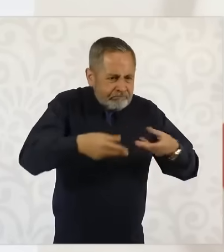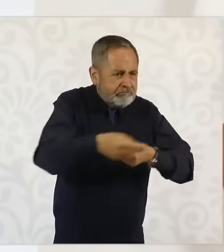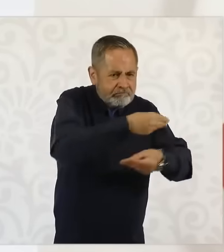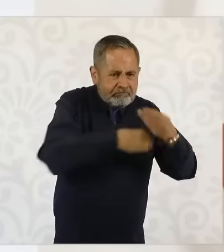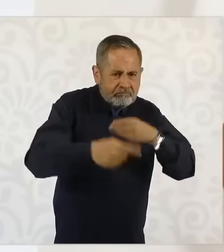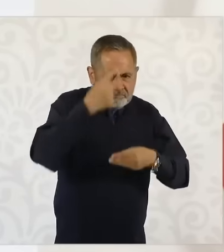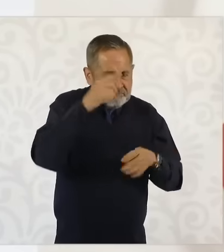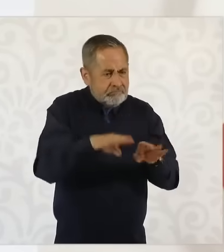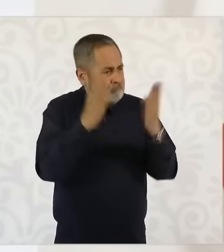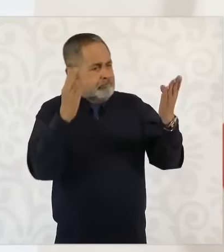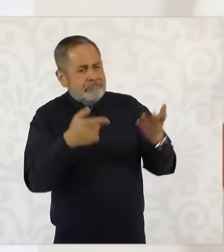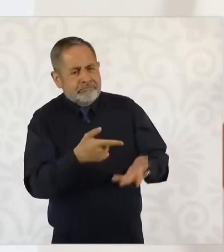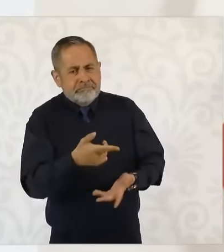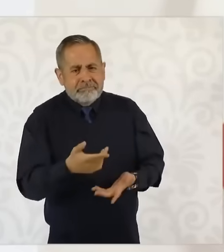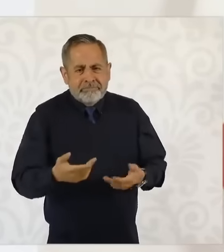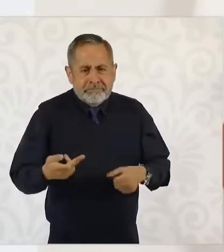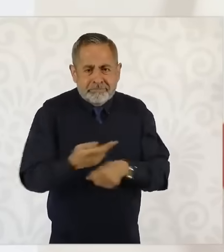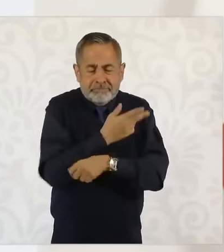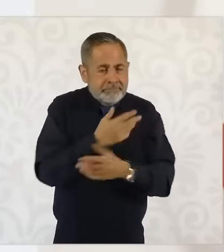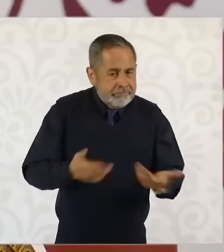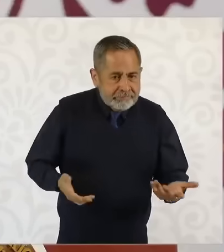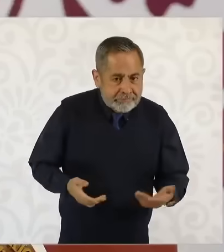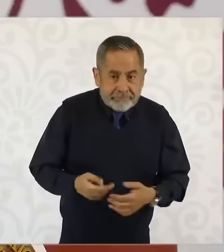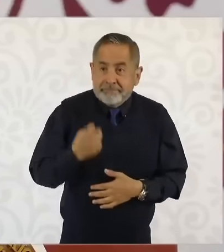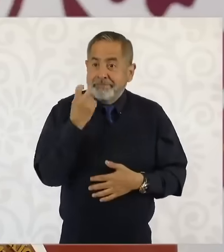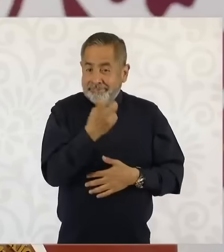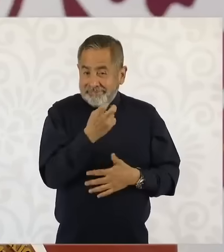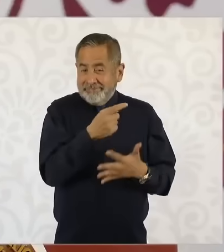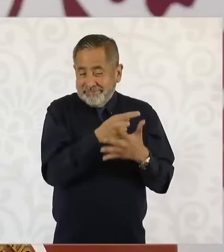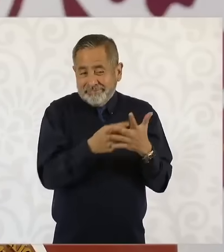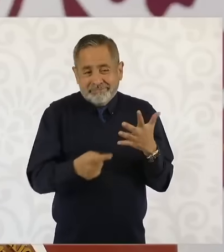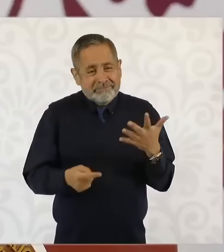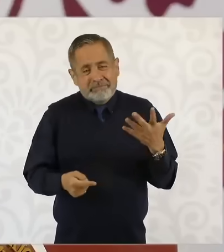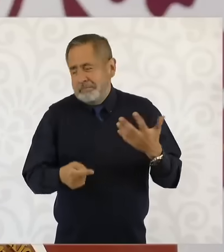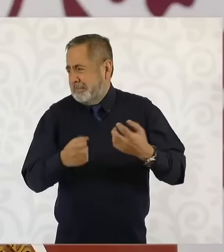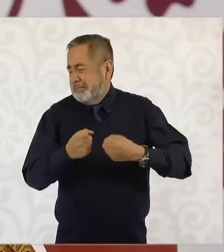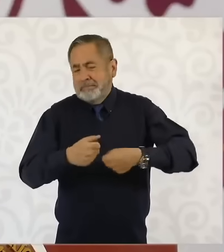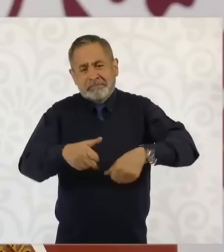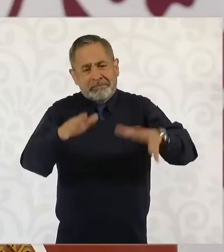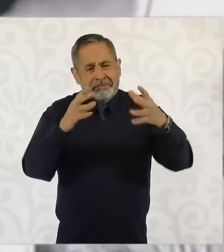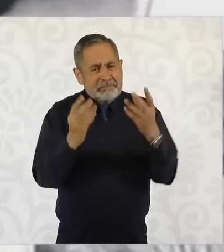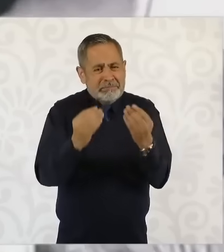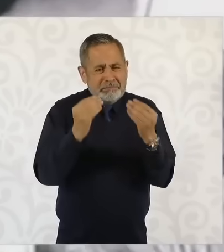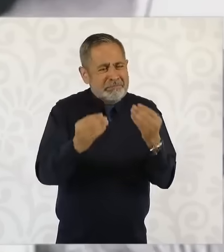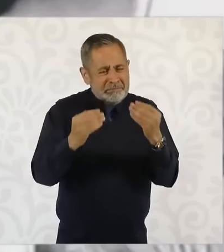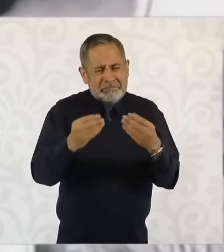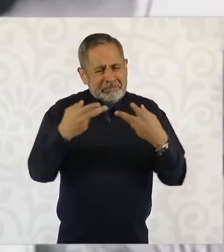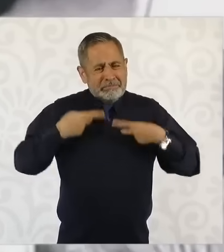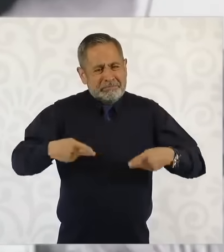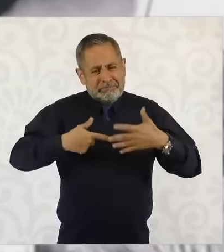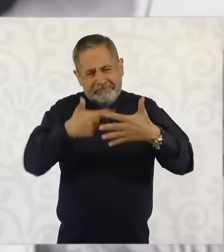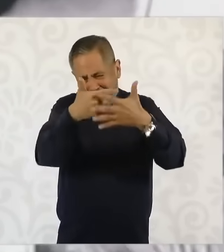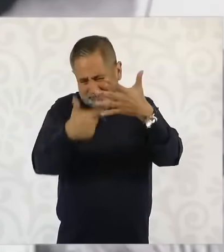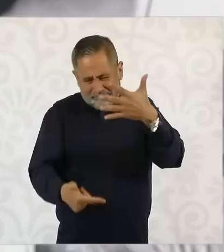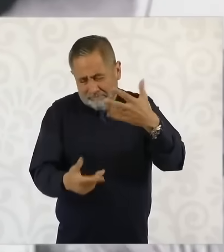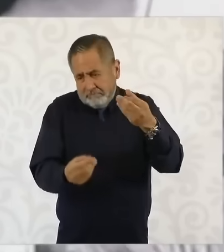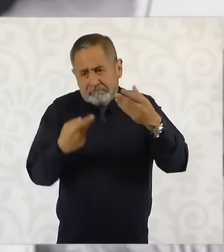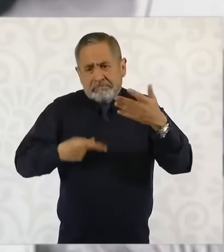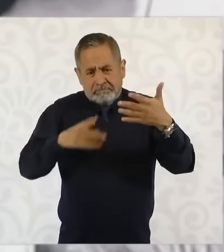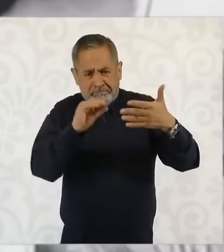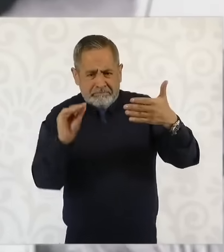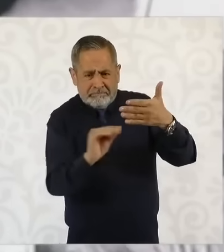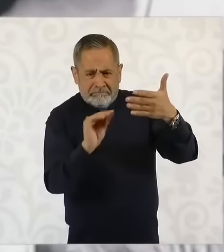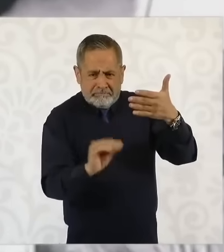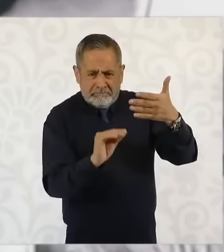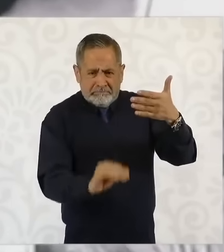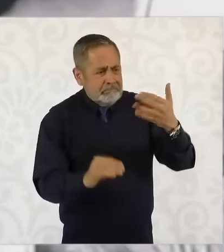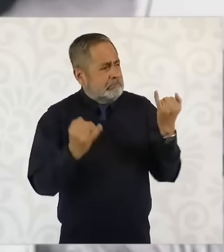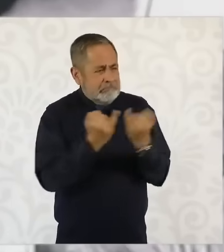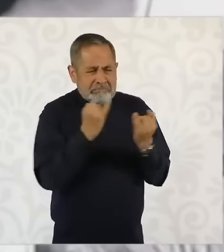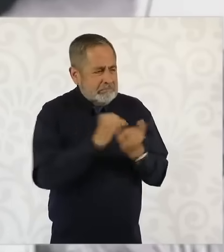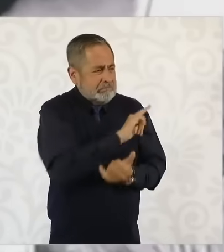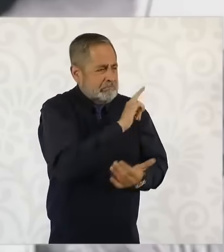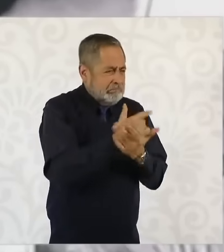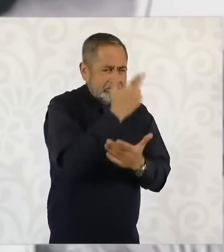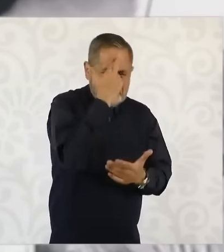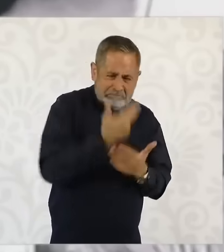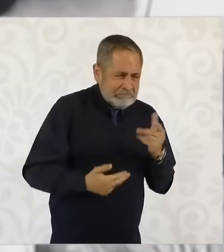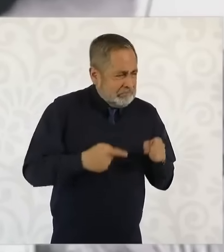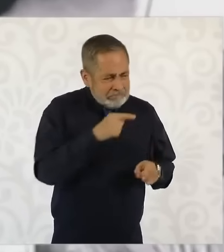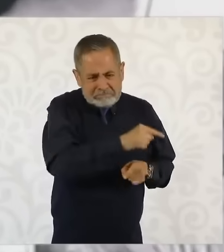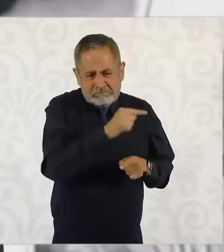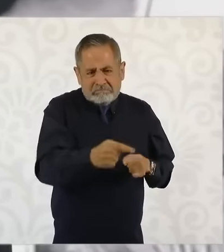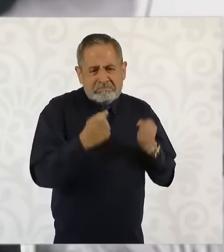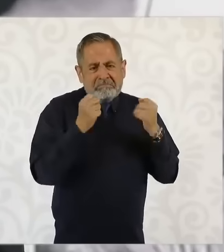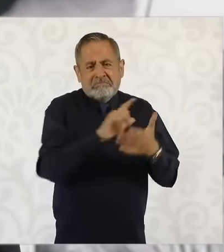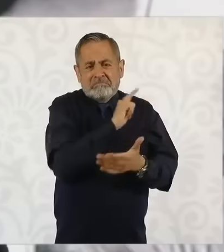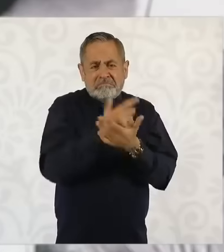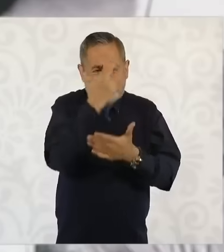ellos así como ellos hay centenares de personas que han hecho cosas parecidas semejantes este